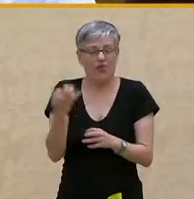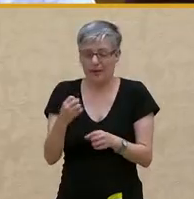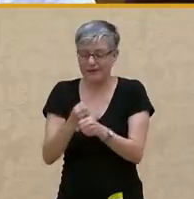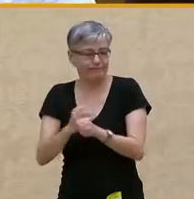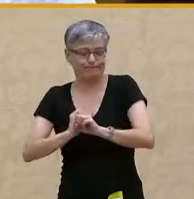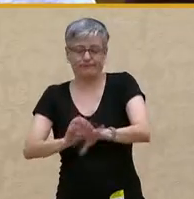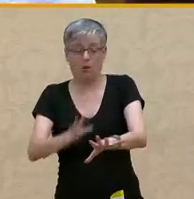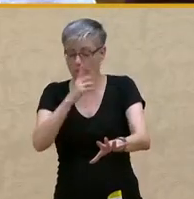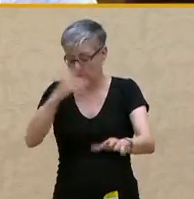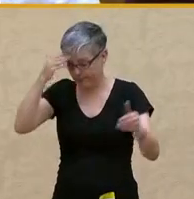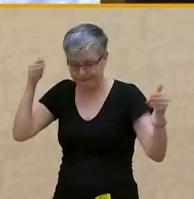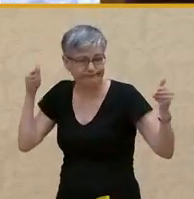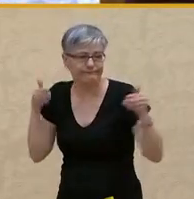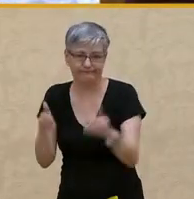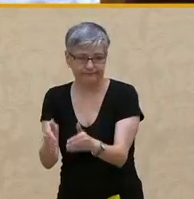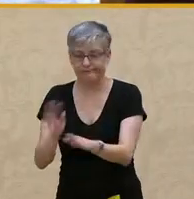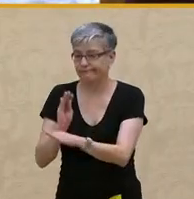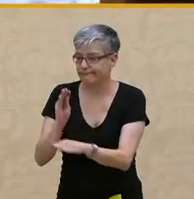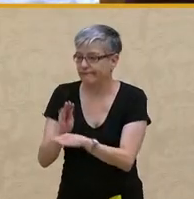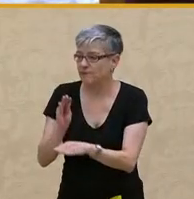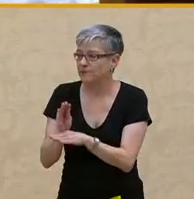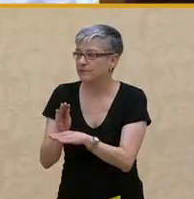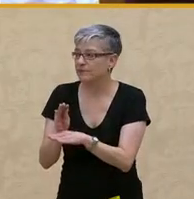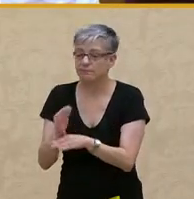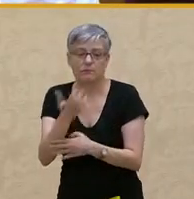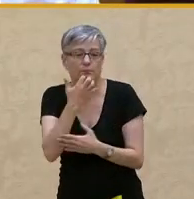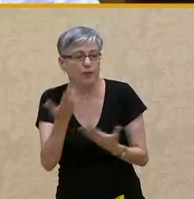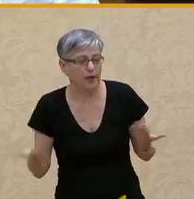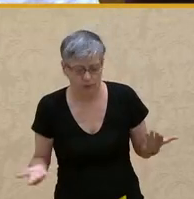las atenciones que necesitan este tipo de niños, por ejemplo, por poner un ejemplo,